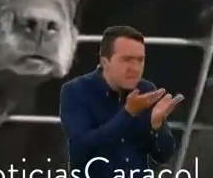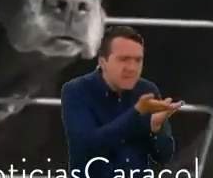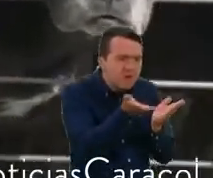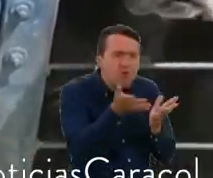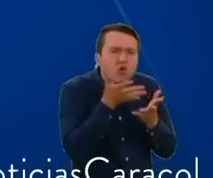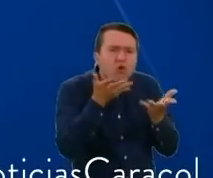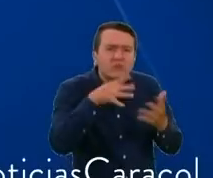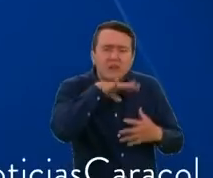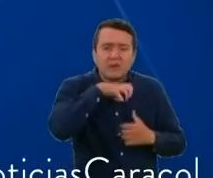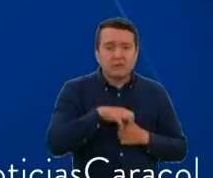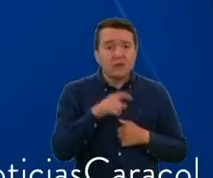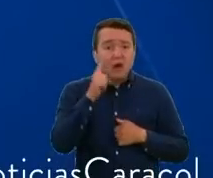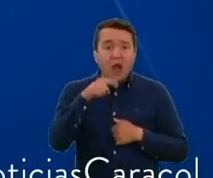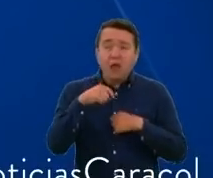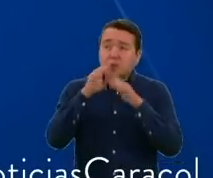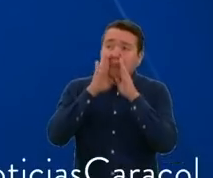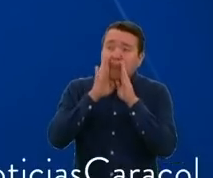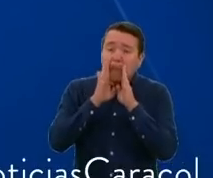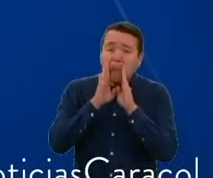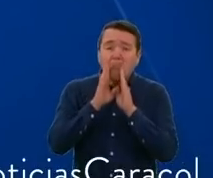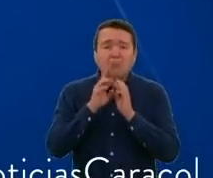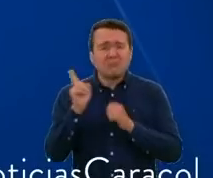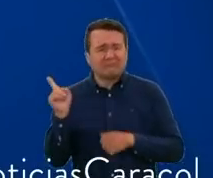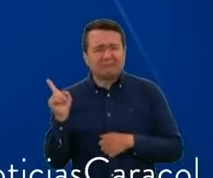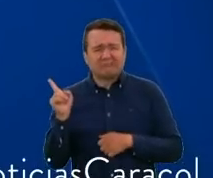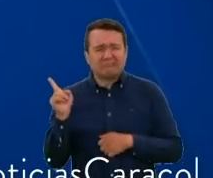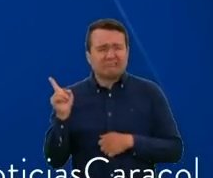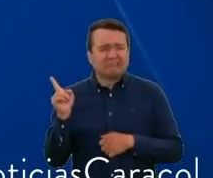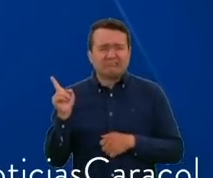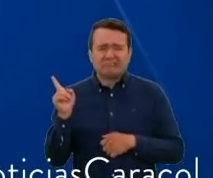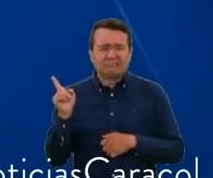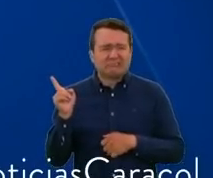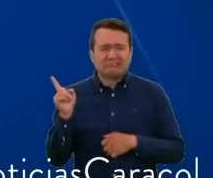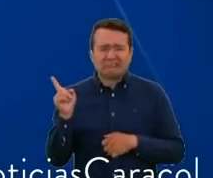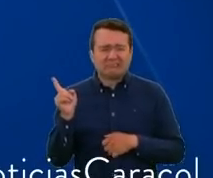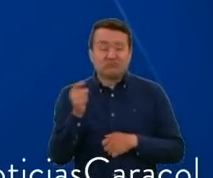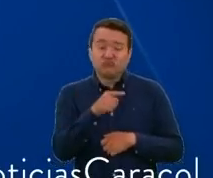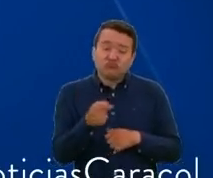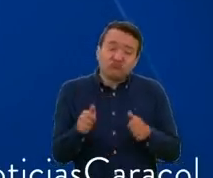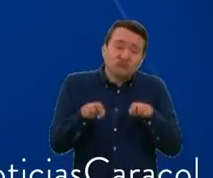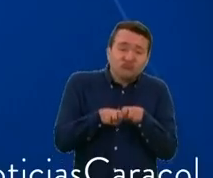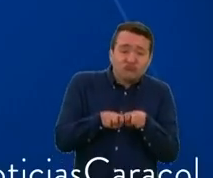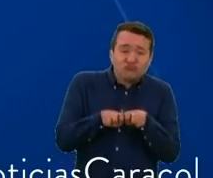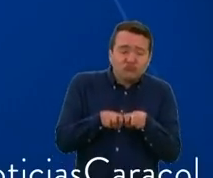)) realizar una denuncia, se está realizando un diagnóstico con los veterinarios del municipio para ver el estado de